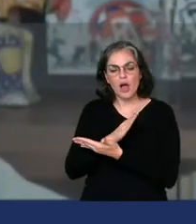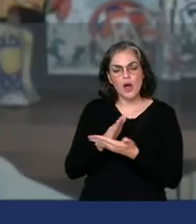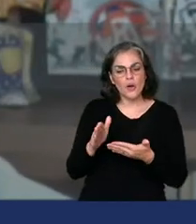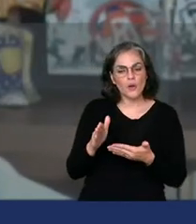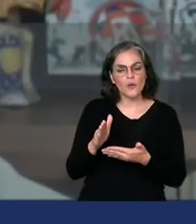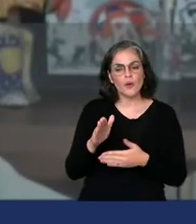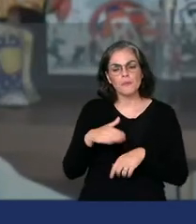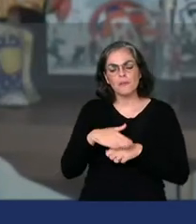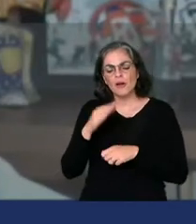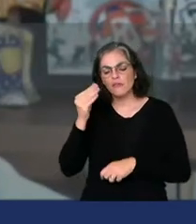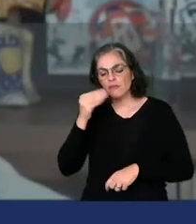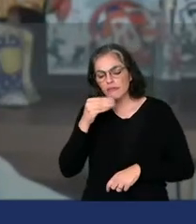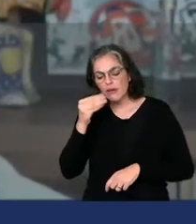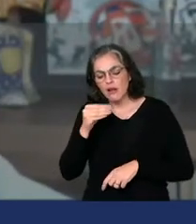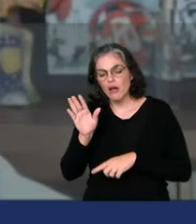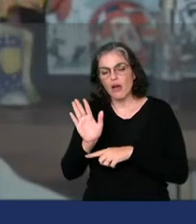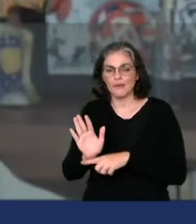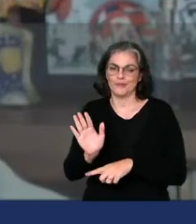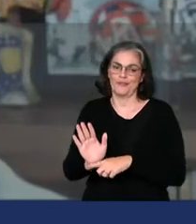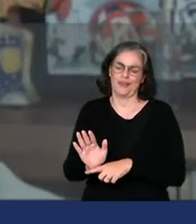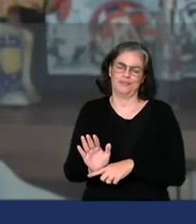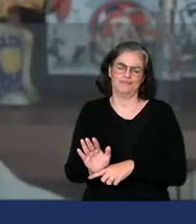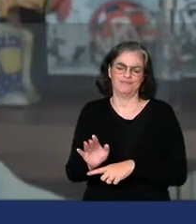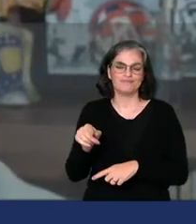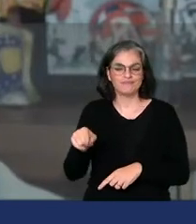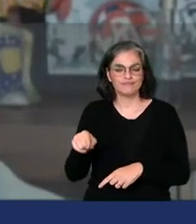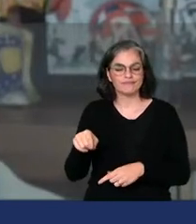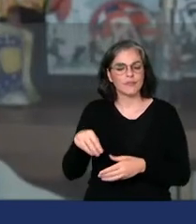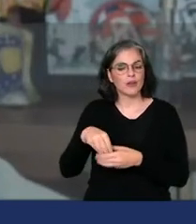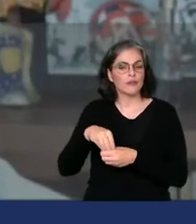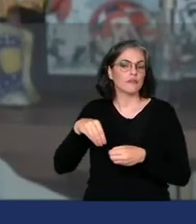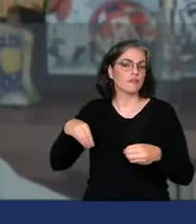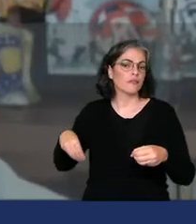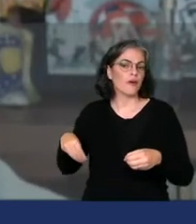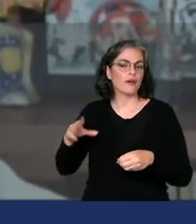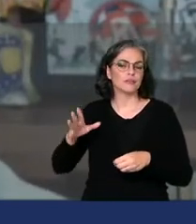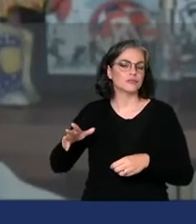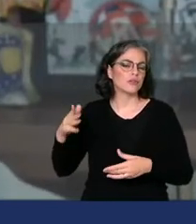MENOS FAVORECIDOS COM A SOCIEDADE. AQUELES SEGMENTOS QUE SÃO EXCLUÍDOS